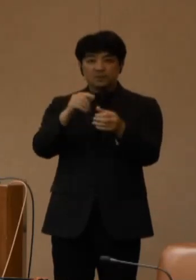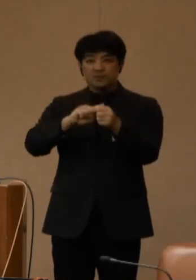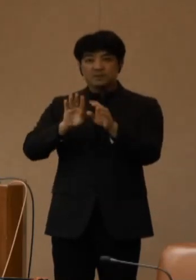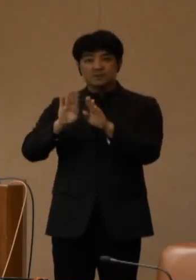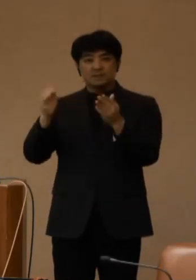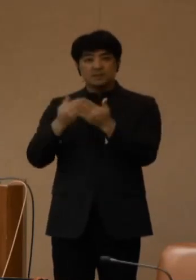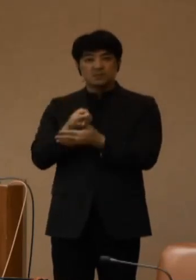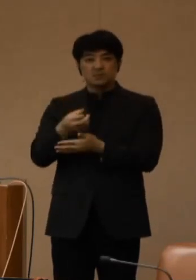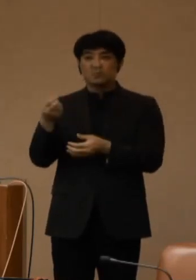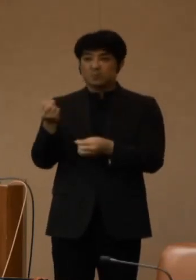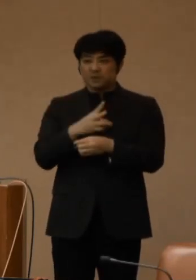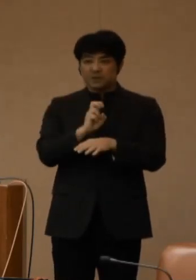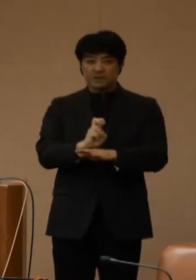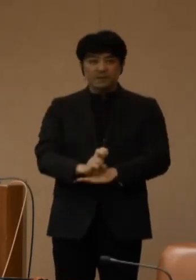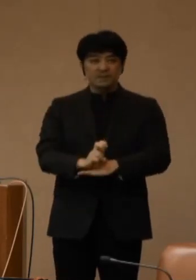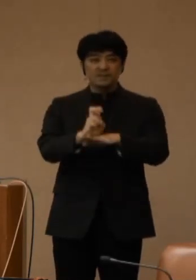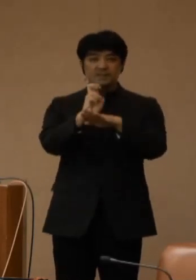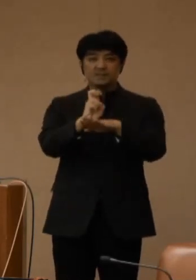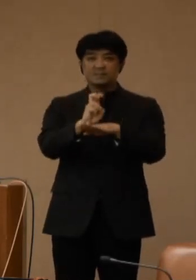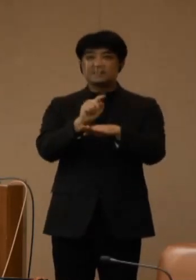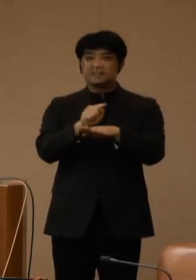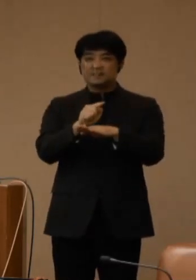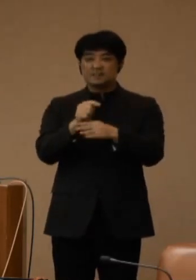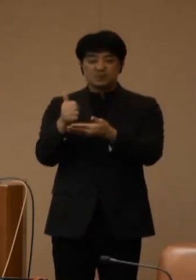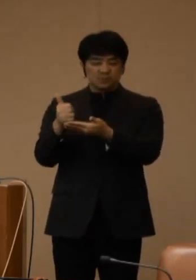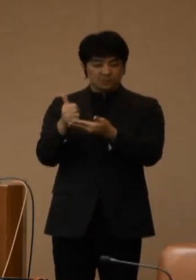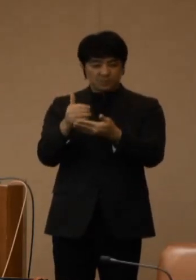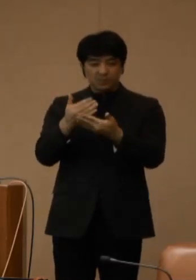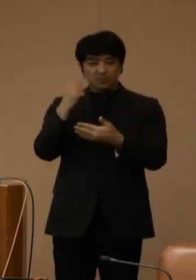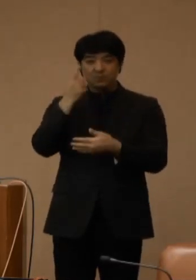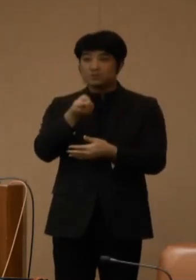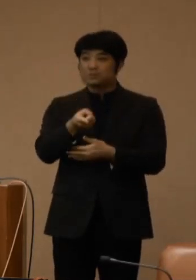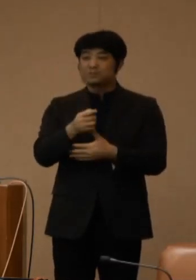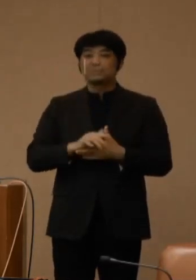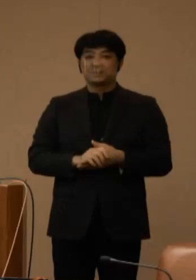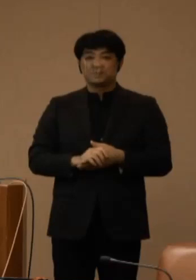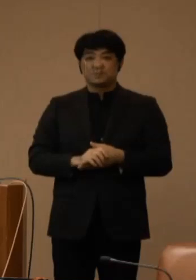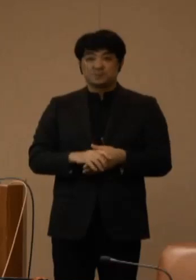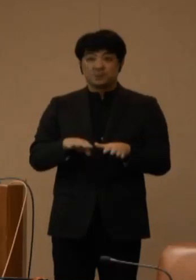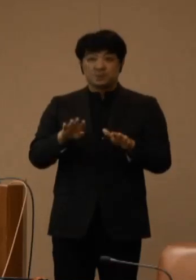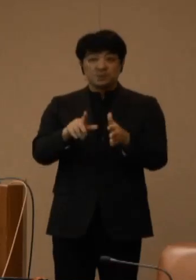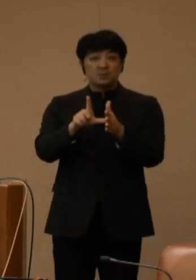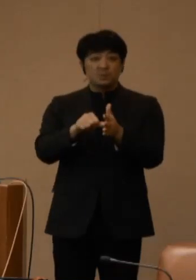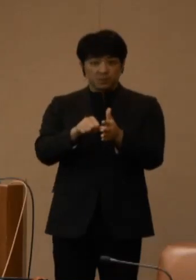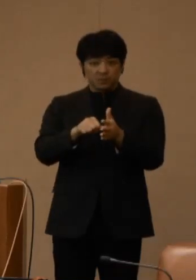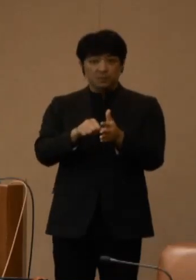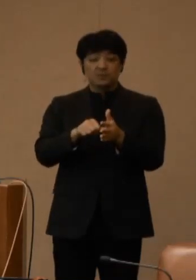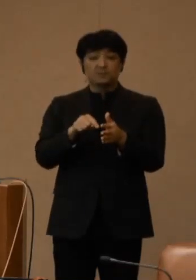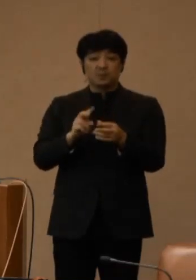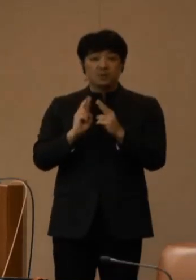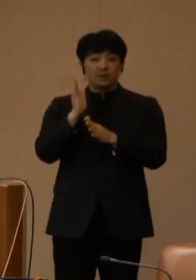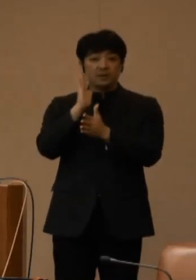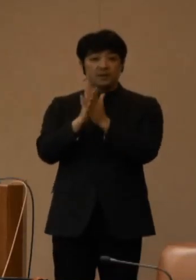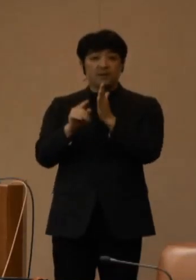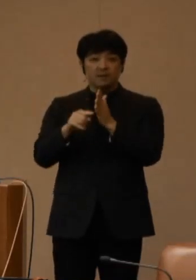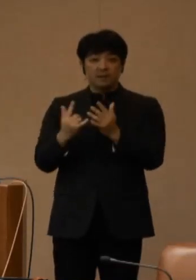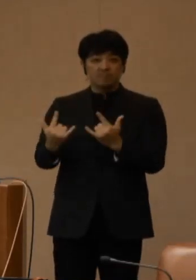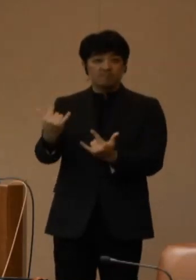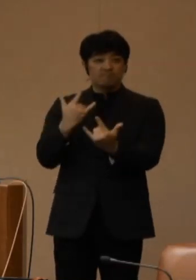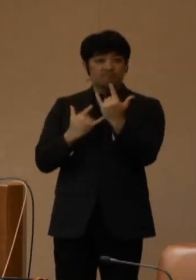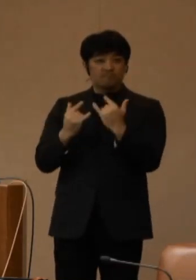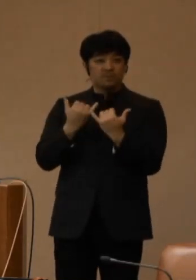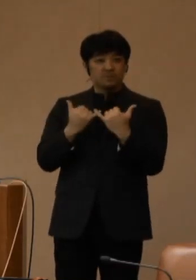成人式を迎えることになると思います。 さらにこの時期、本県に来訪される方々にとっても